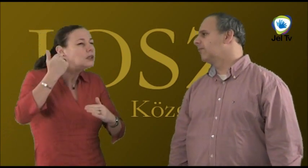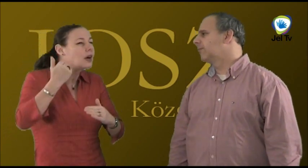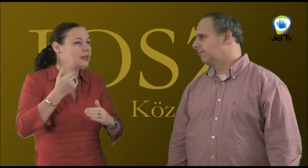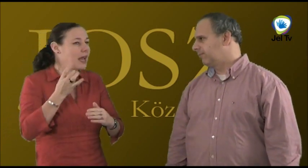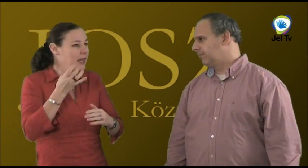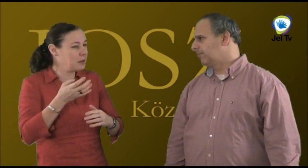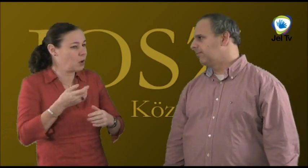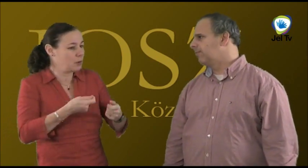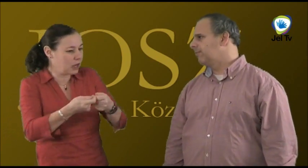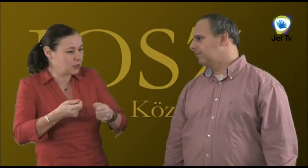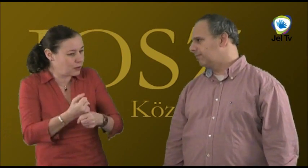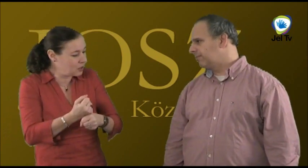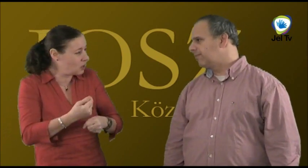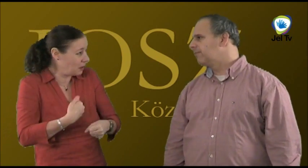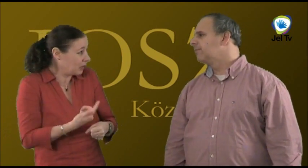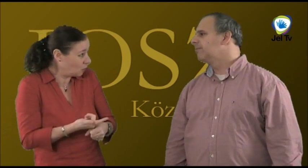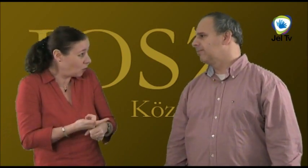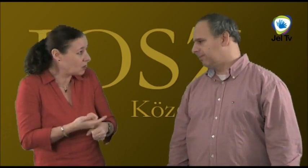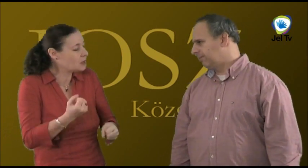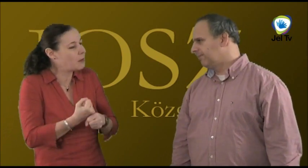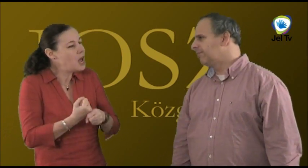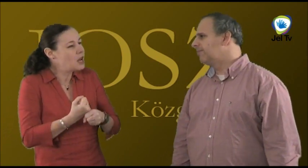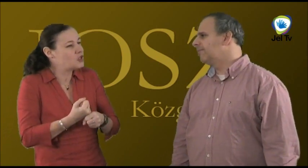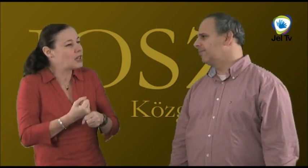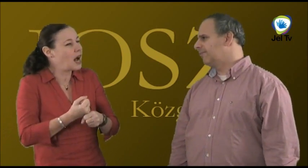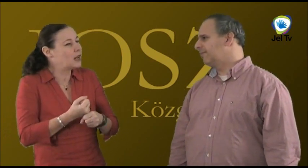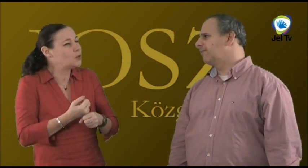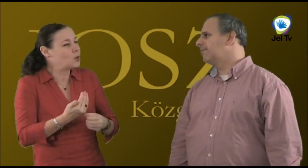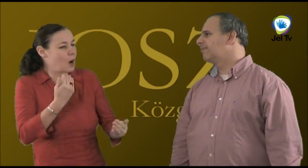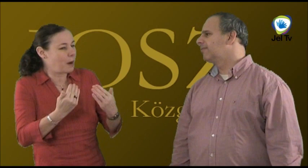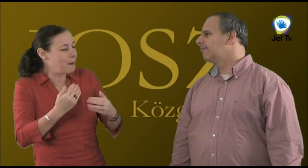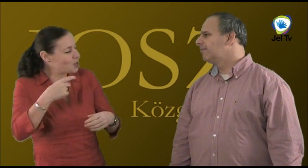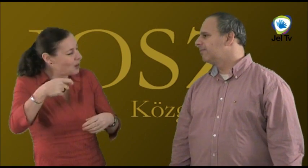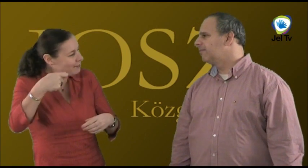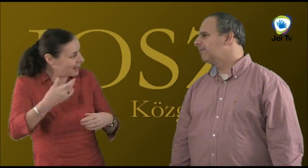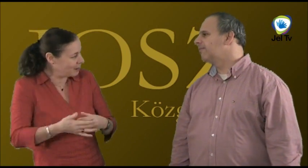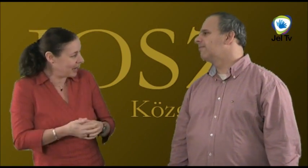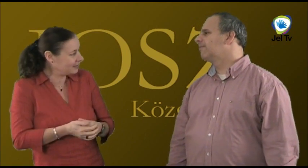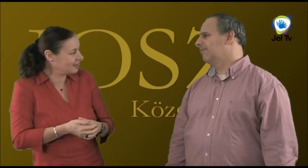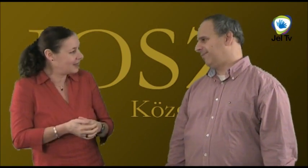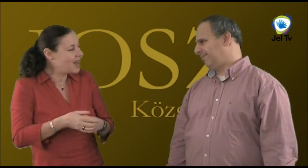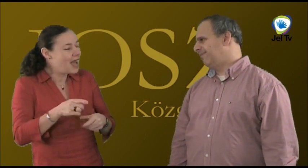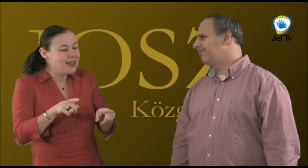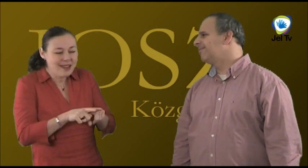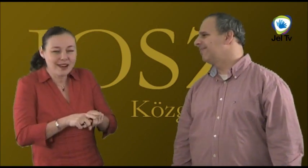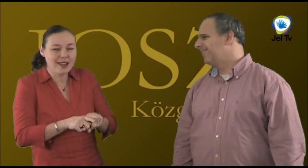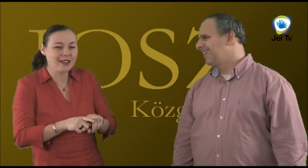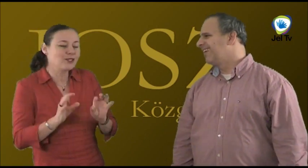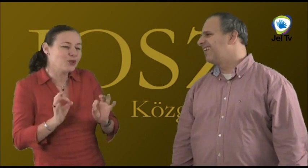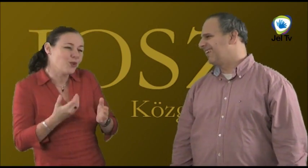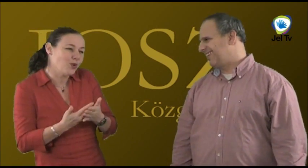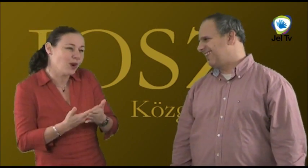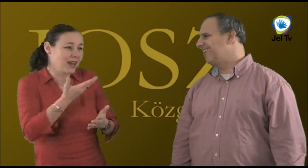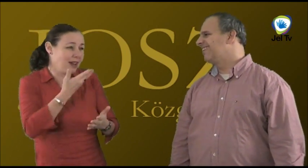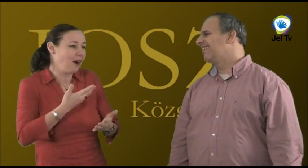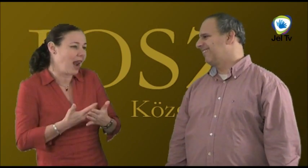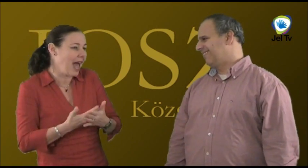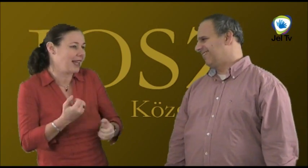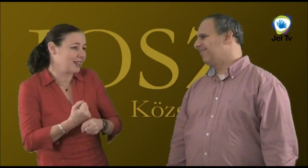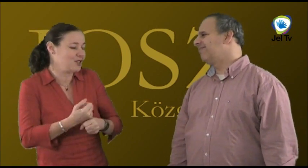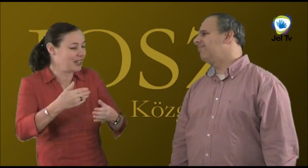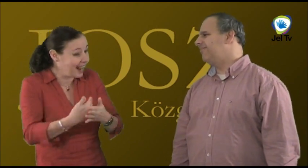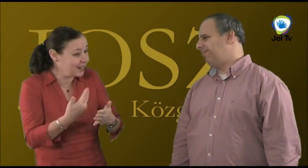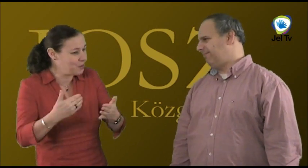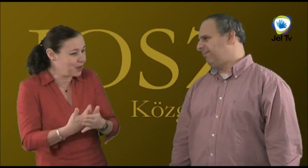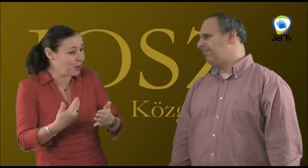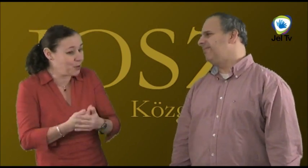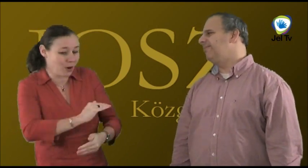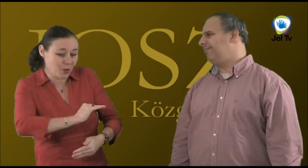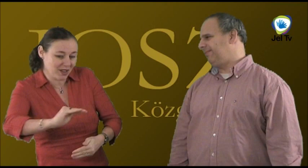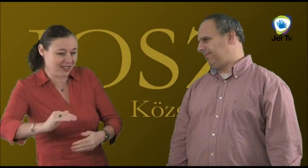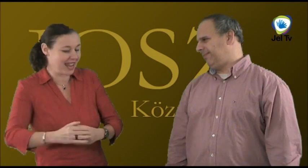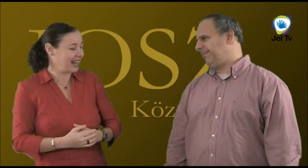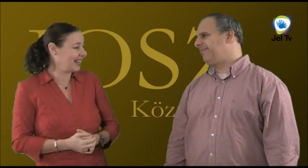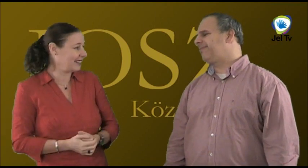Annak idején mi megcsináltunk egy mesefilmet, nagyon jó lenne, ha lehetne újra csinálni a gyerekeknek.